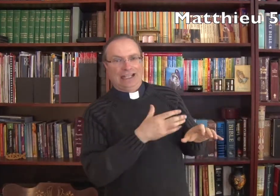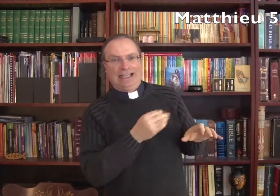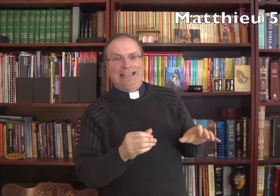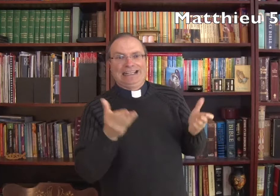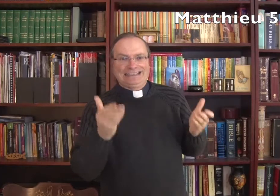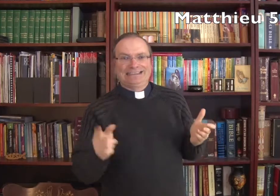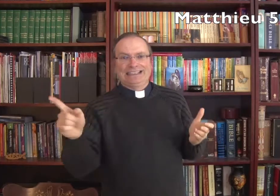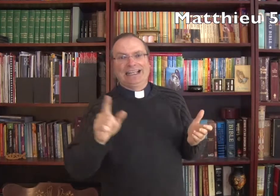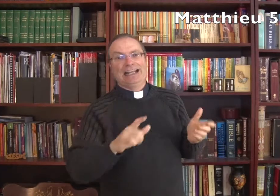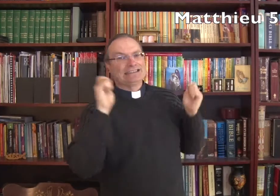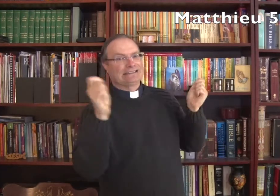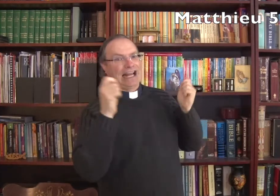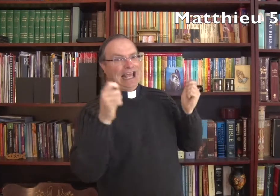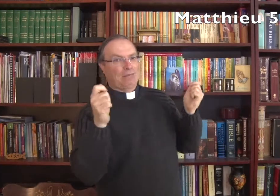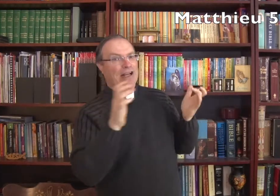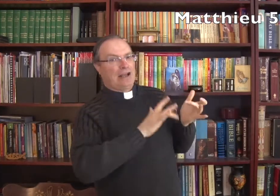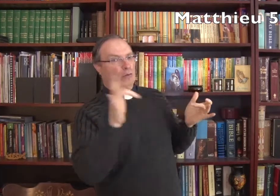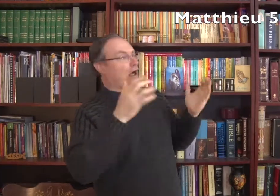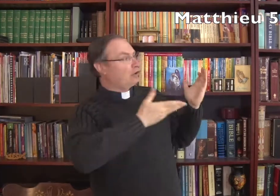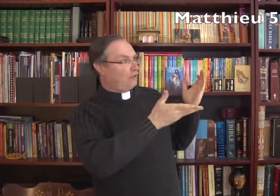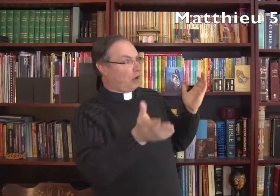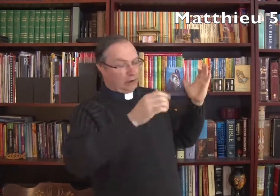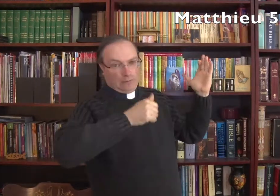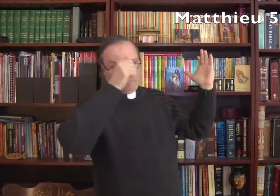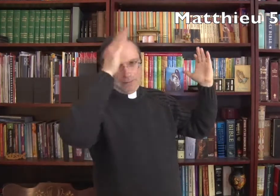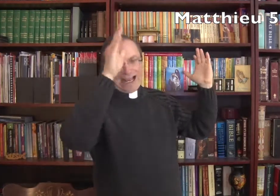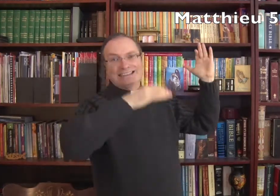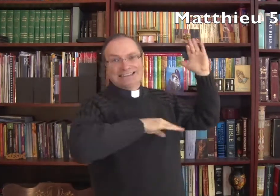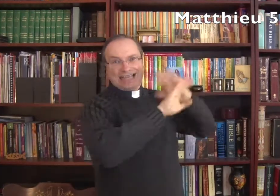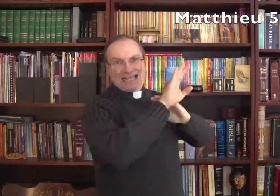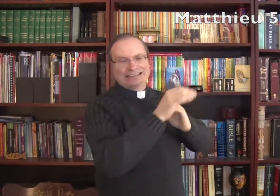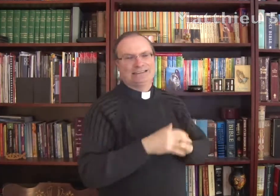et qu’ainsi ils célèbrent la gloire de votre Père céleste.